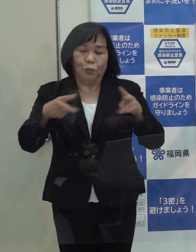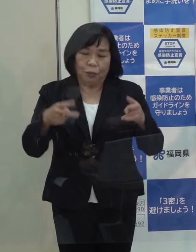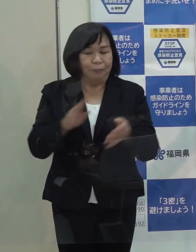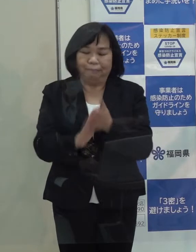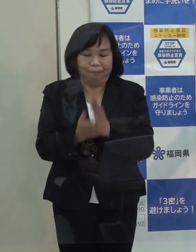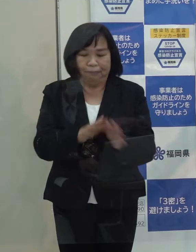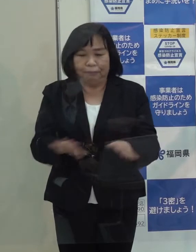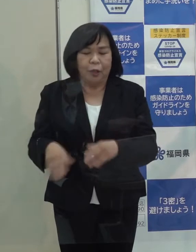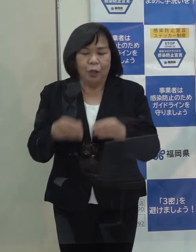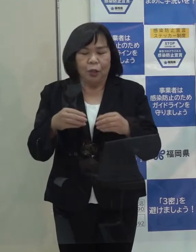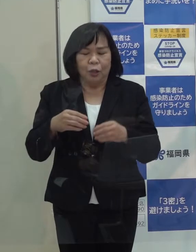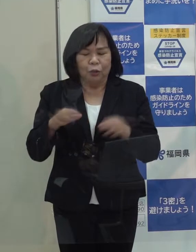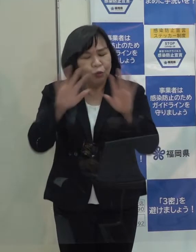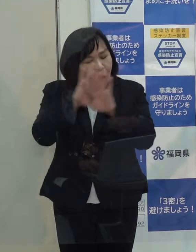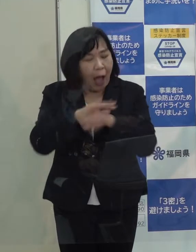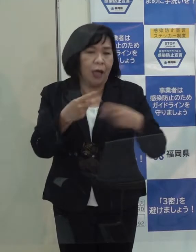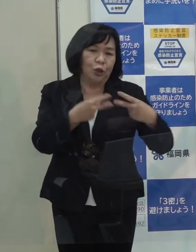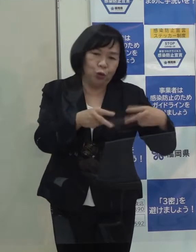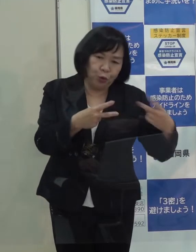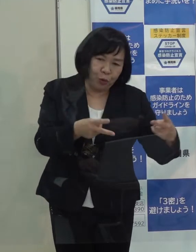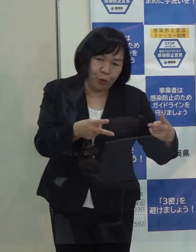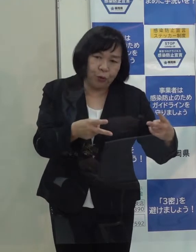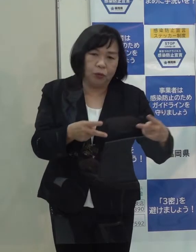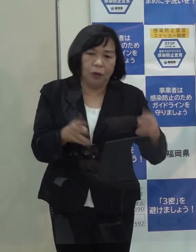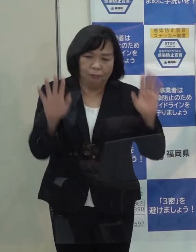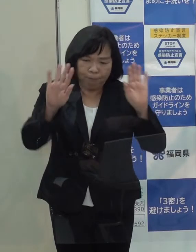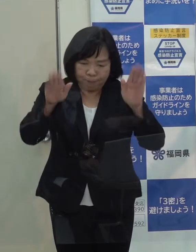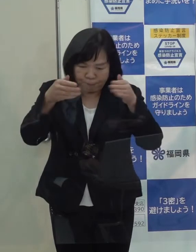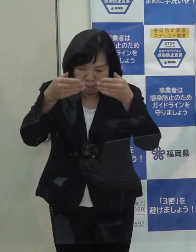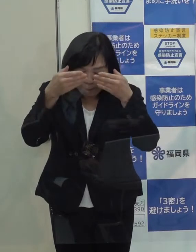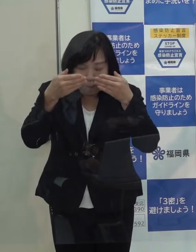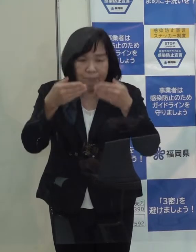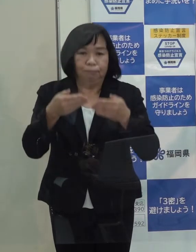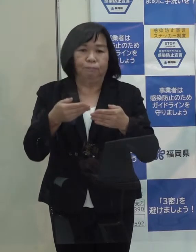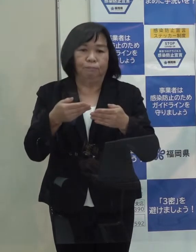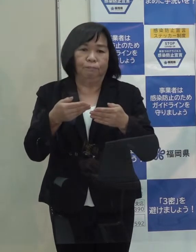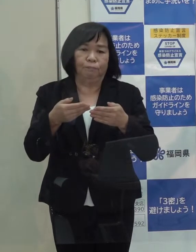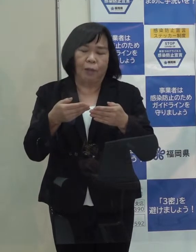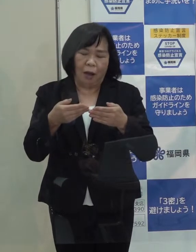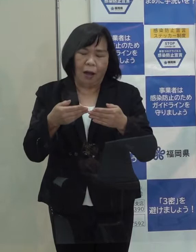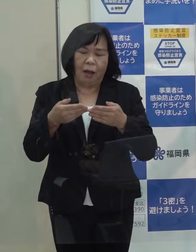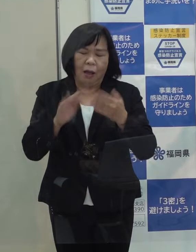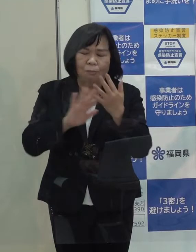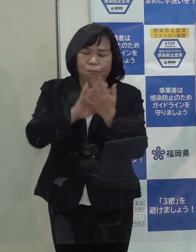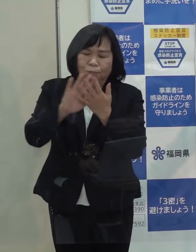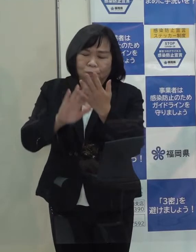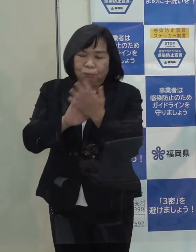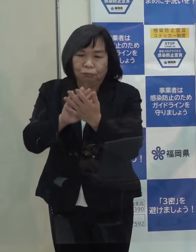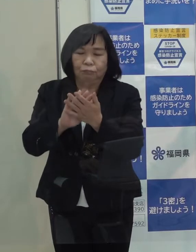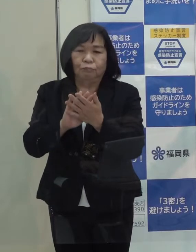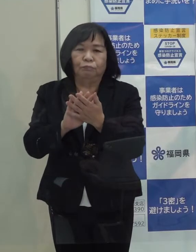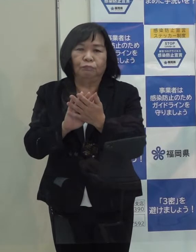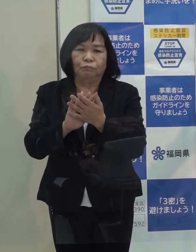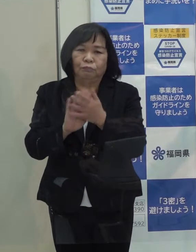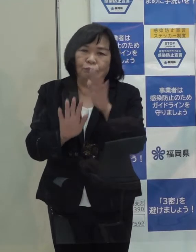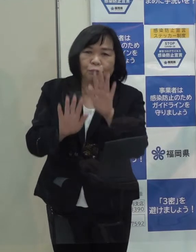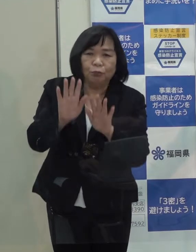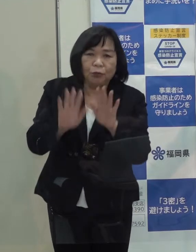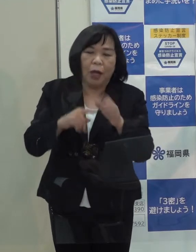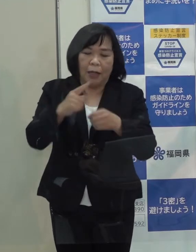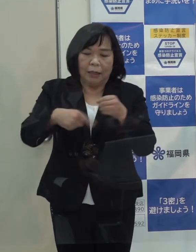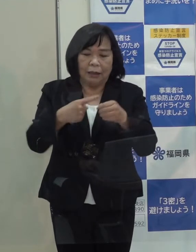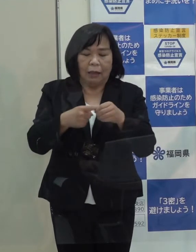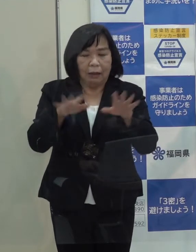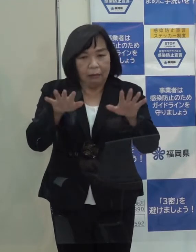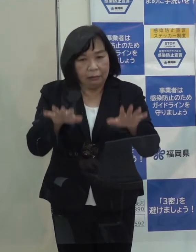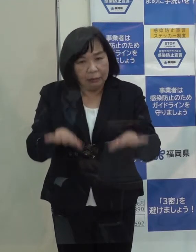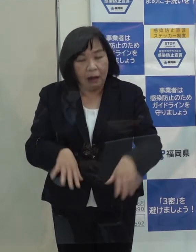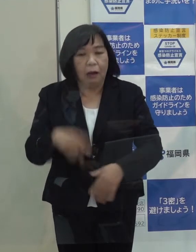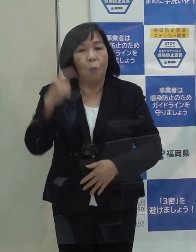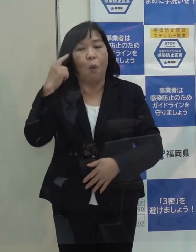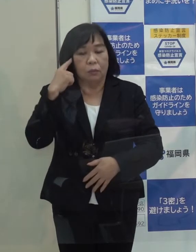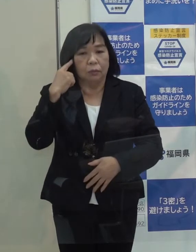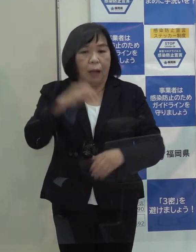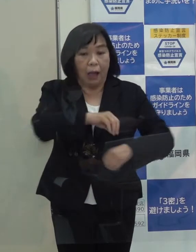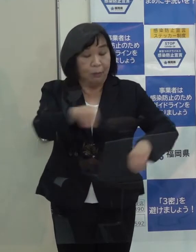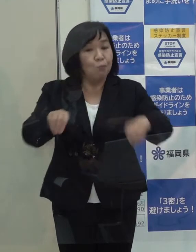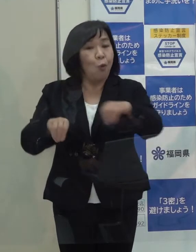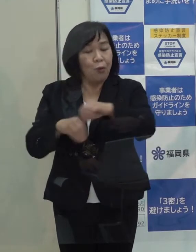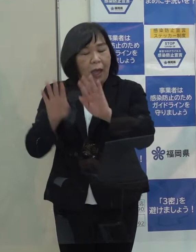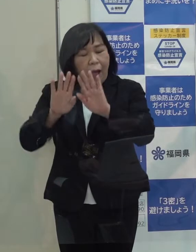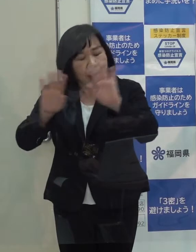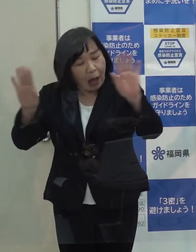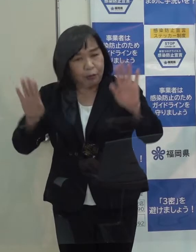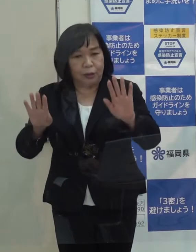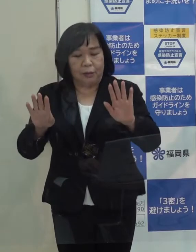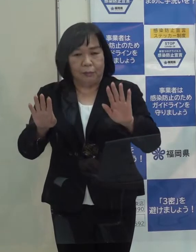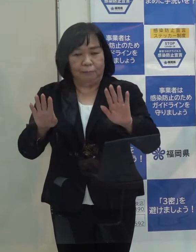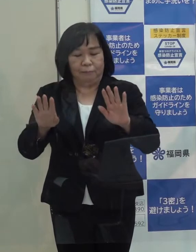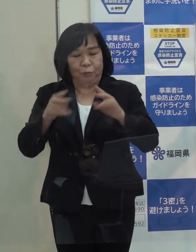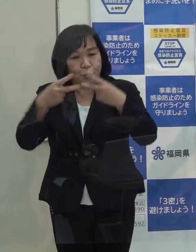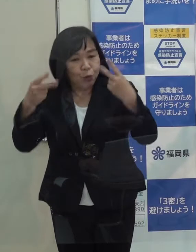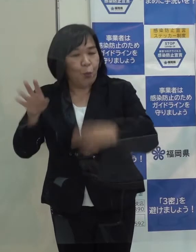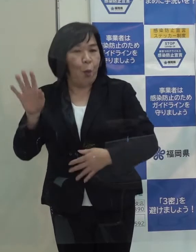こういった暗いニュースと閉塞感が漂う年だったという気もしますが 一方で明るい前向きなニュースもあったと思います